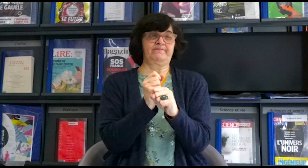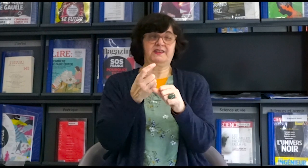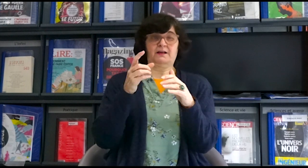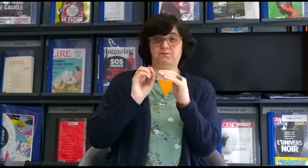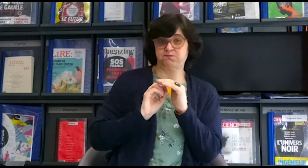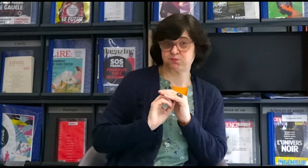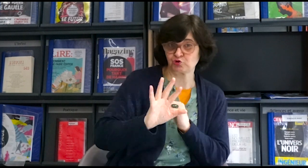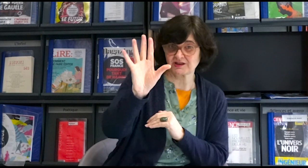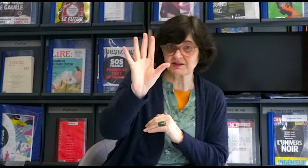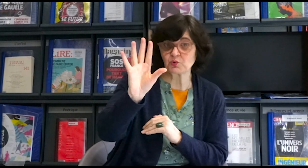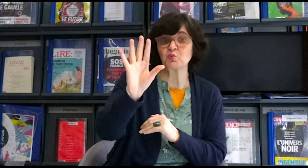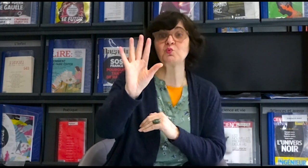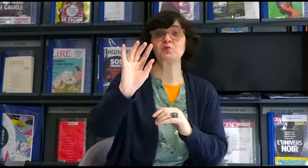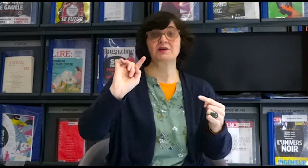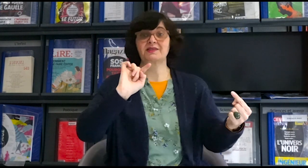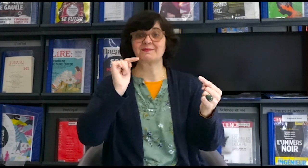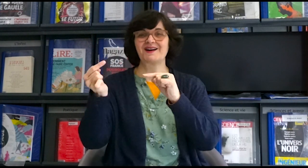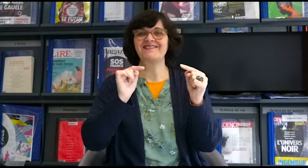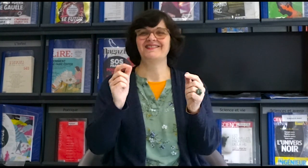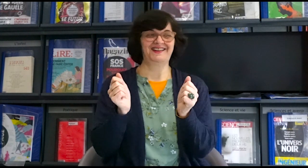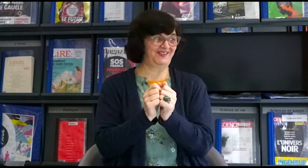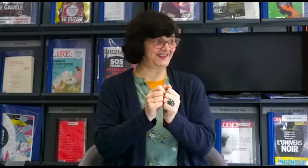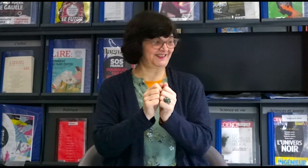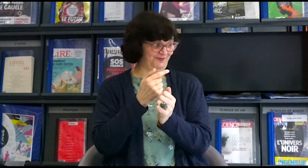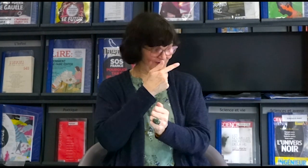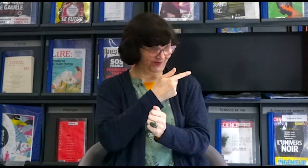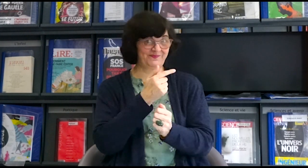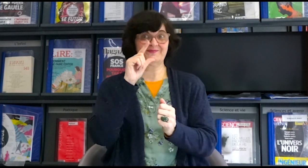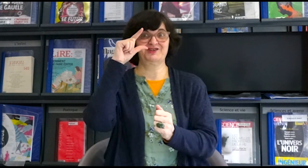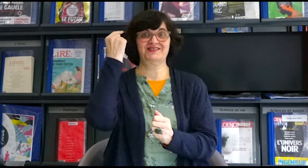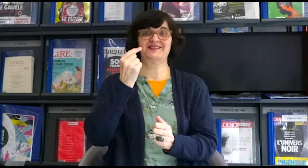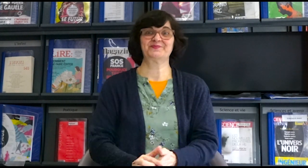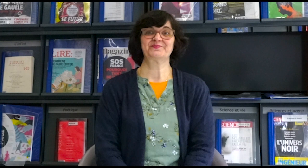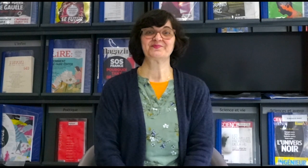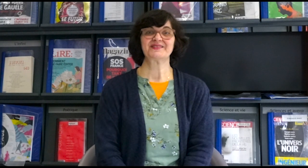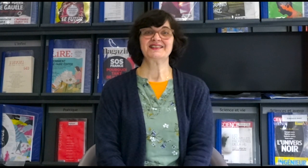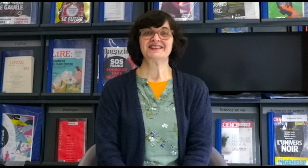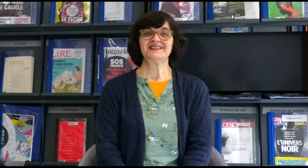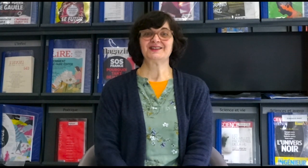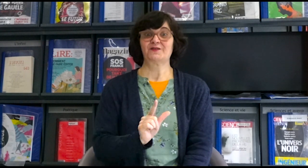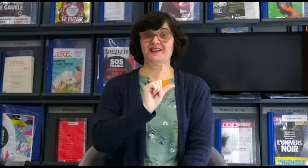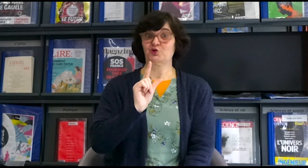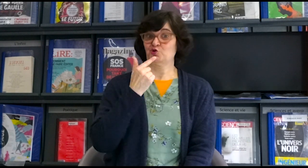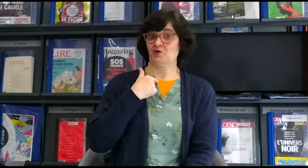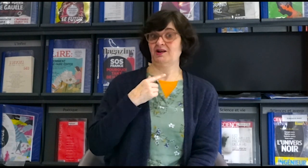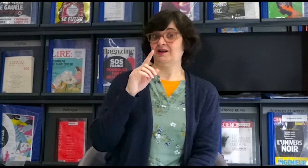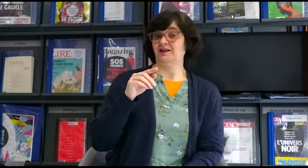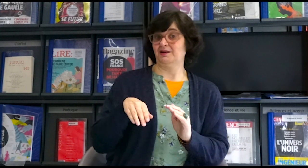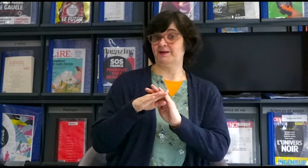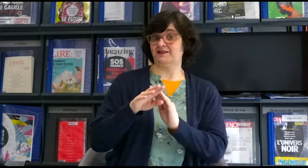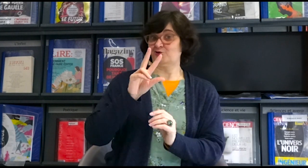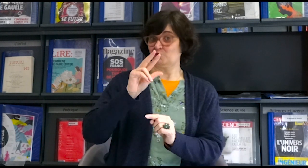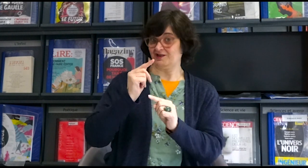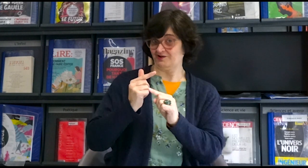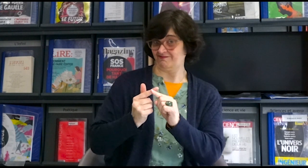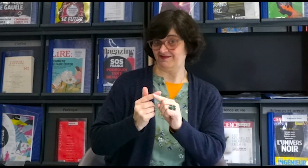Projection et débat avec Brigitte Lemaine le 22 juin à partir de 15h